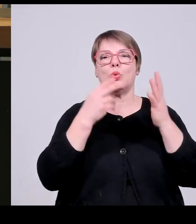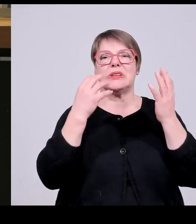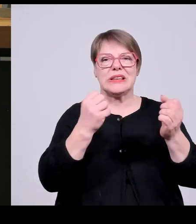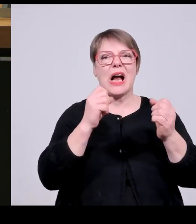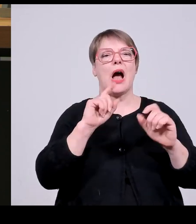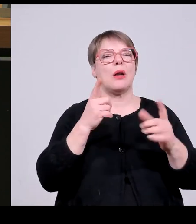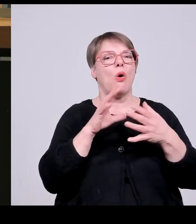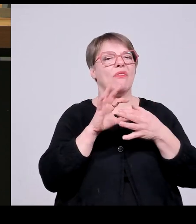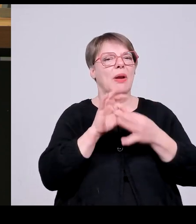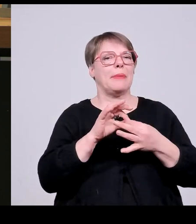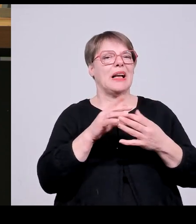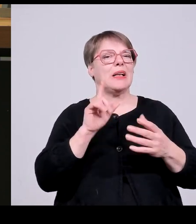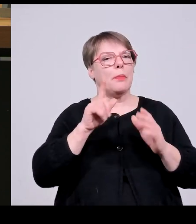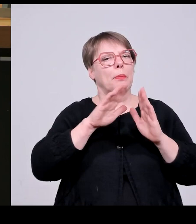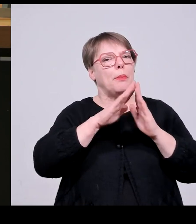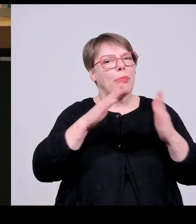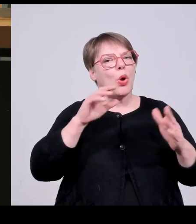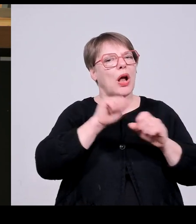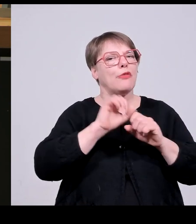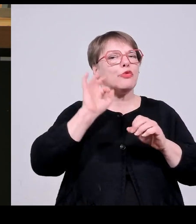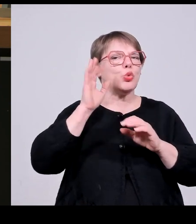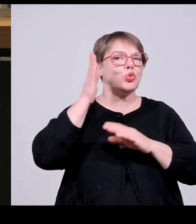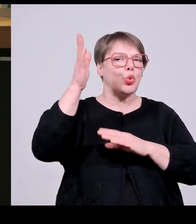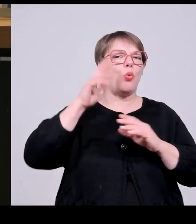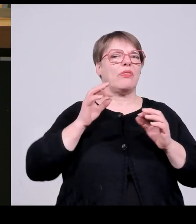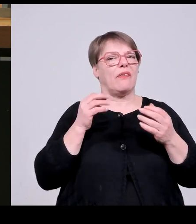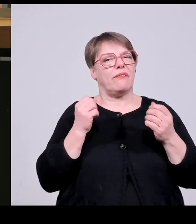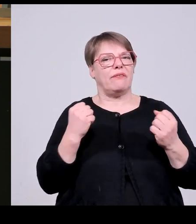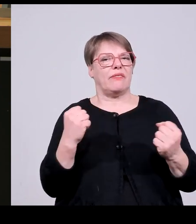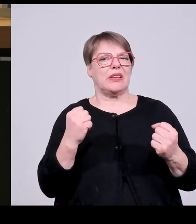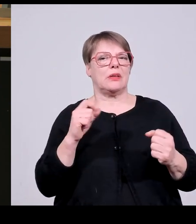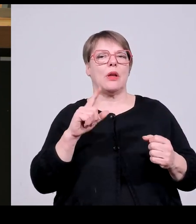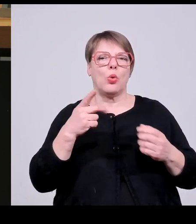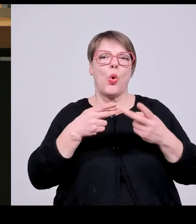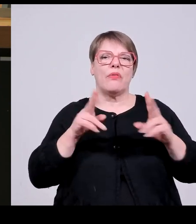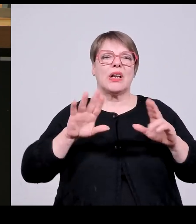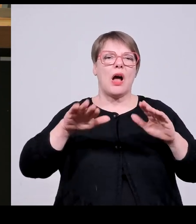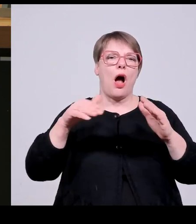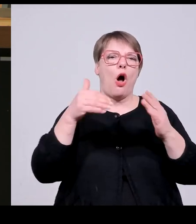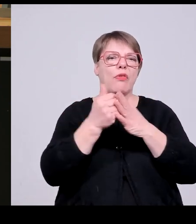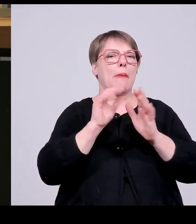Sie sind aber längst auch Orte des Wissens und des Lernens und